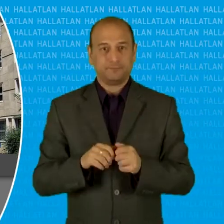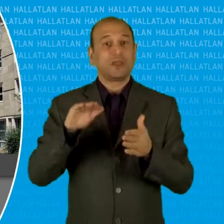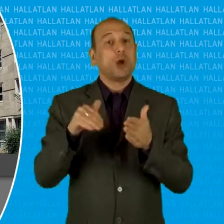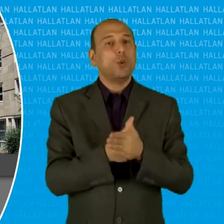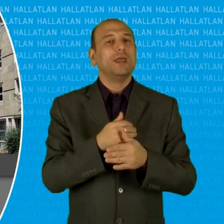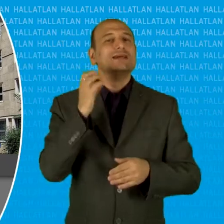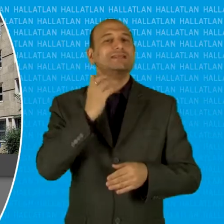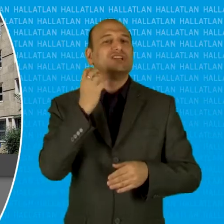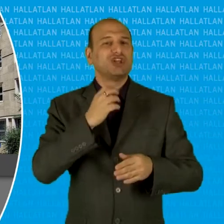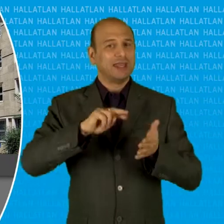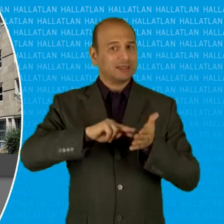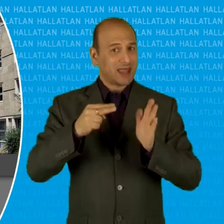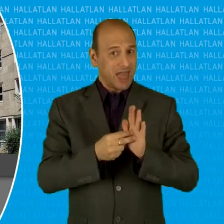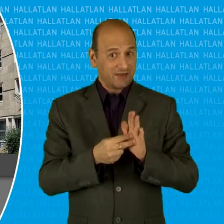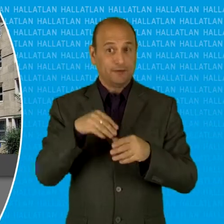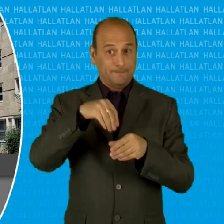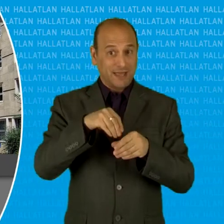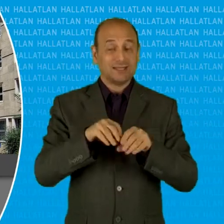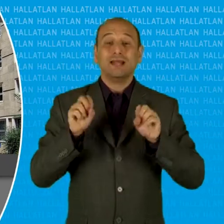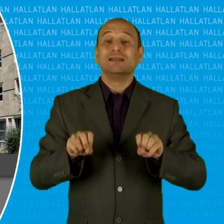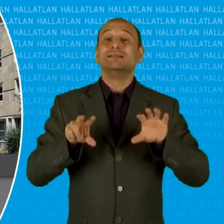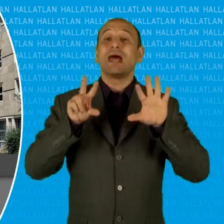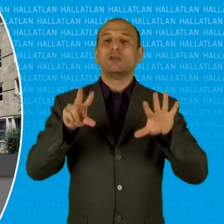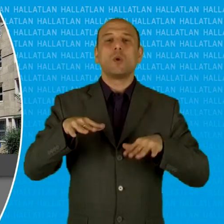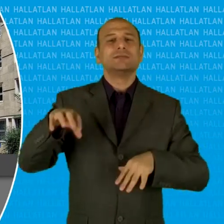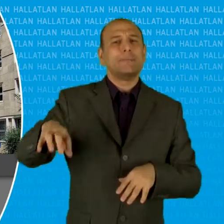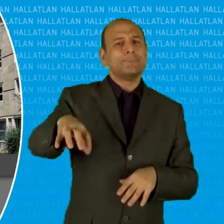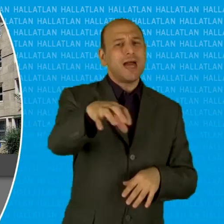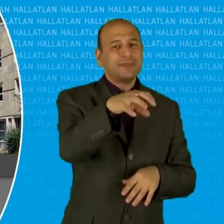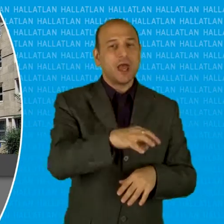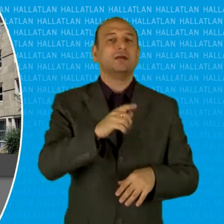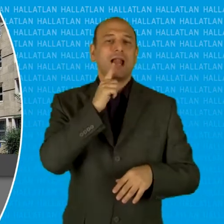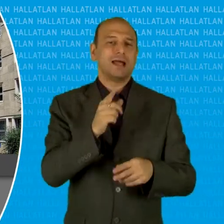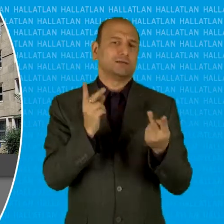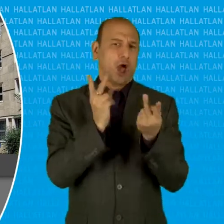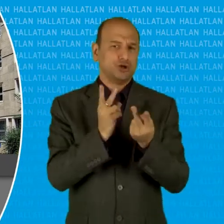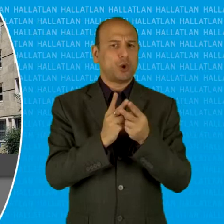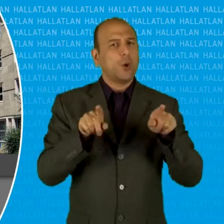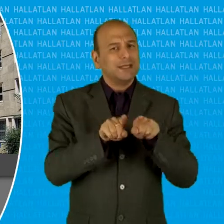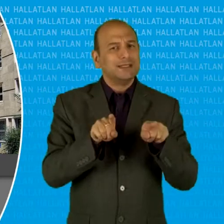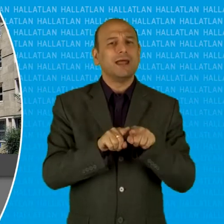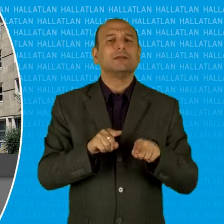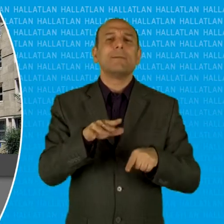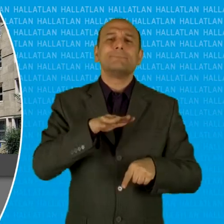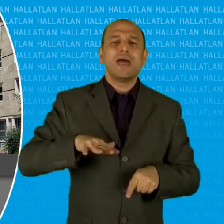Az Új Széchenyi Terv keretében 18 megyeszékhelyen korszerűsítik